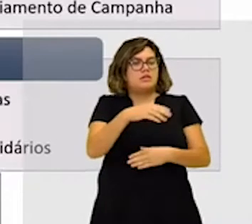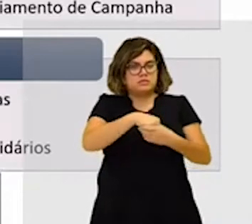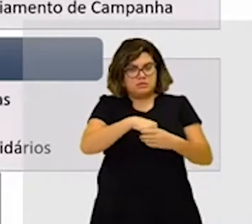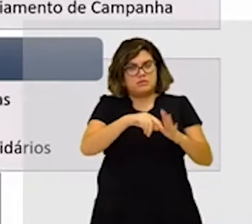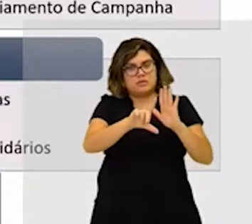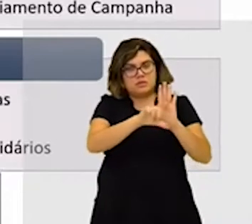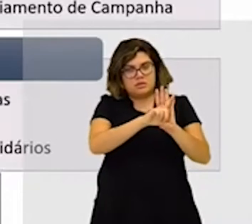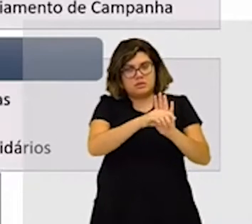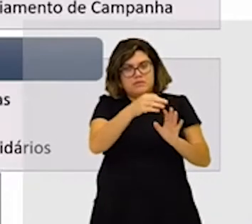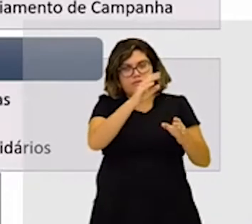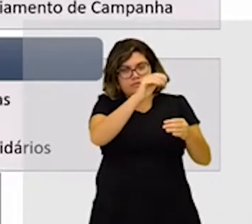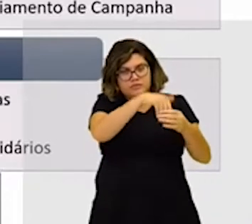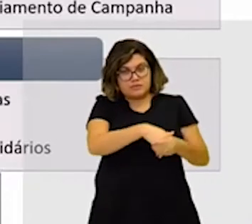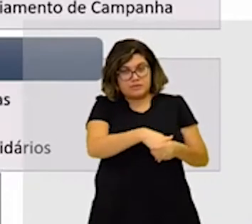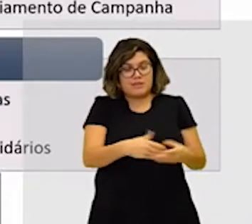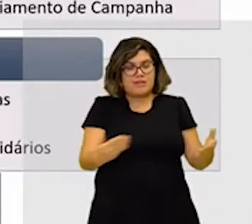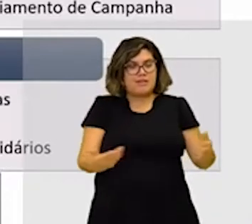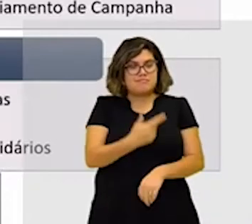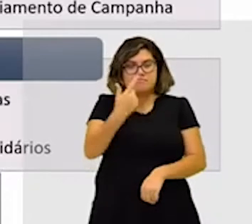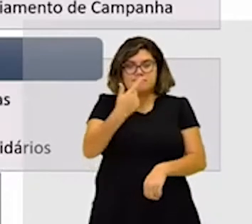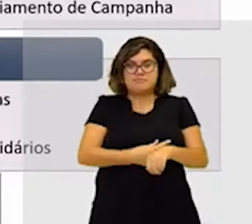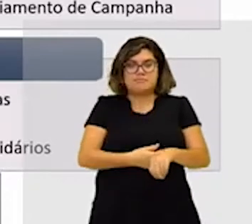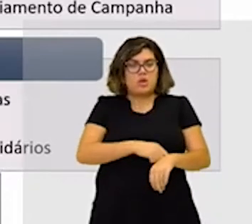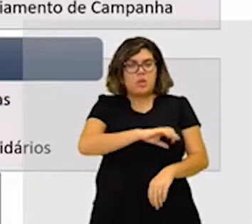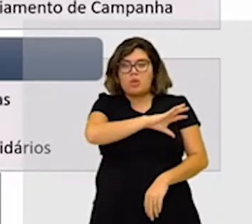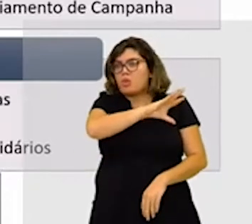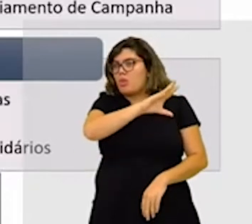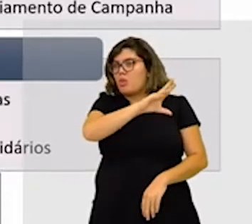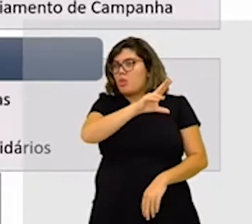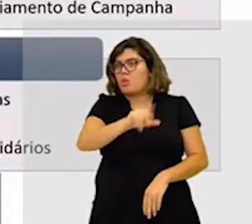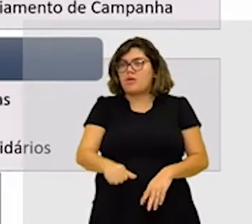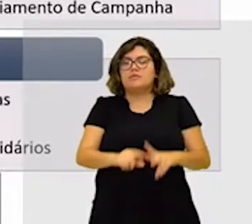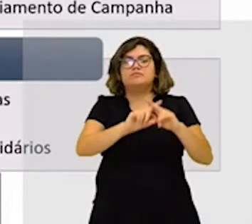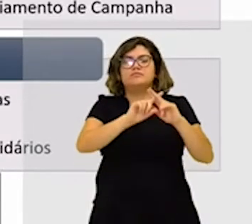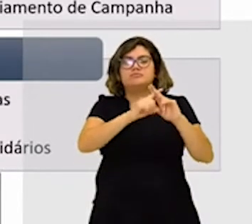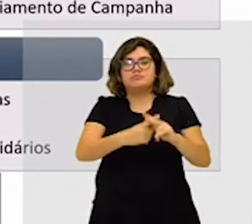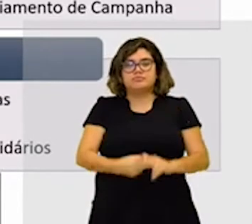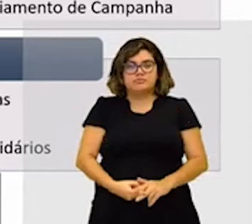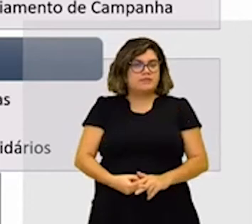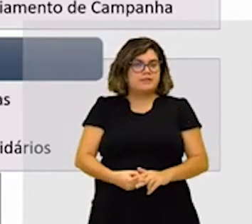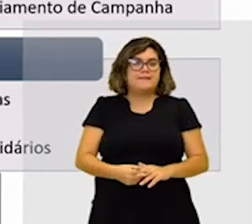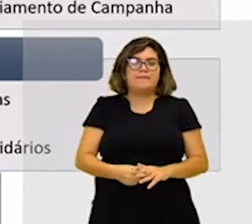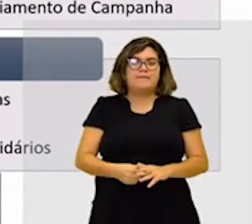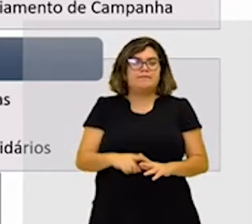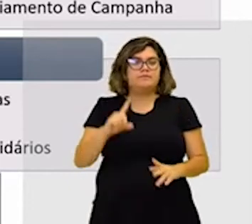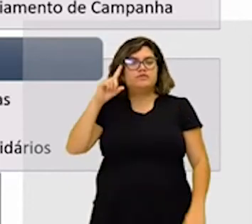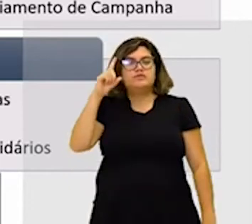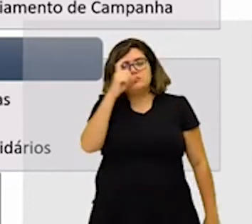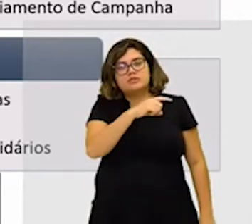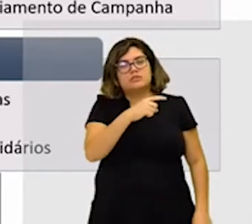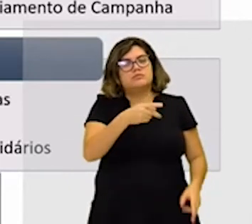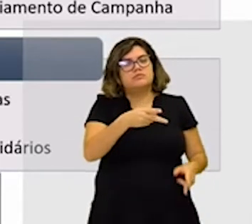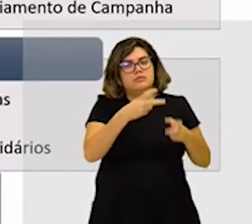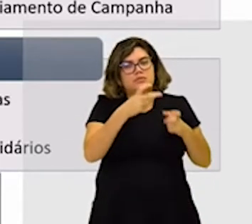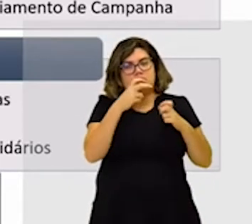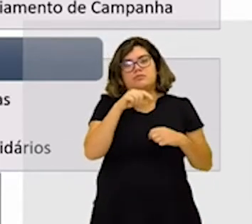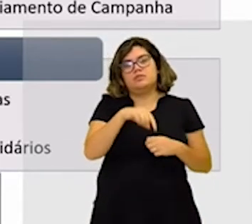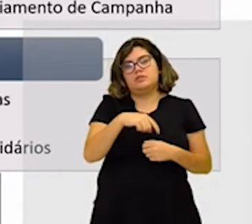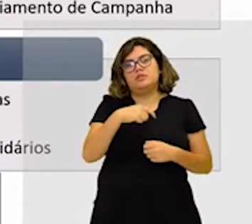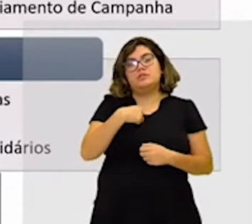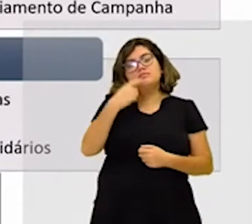automaticamente todos os mecanismos ajustados no mundo Faro é muito difícil de ver penso também da